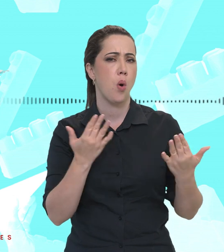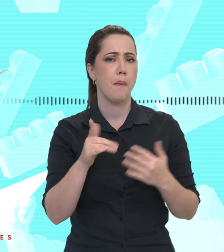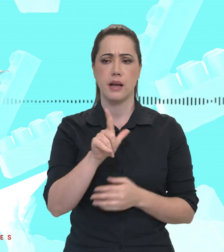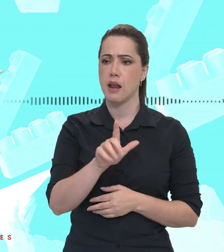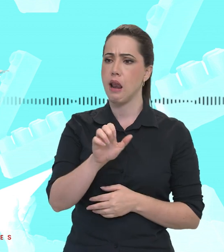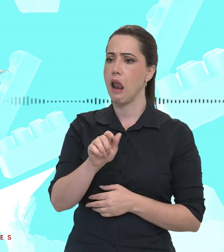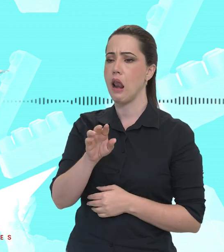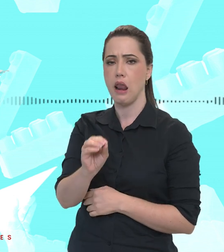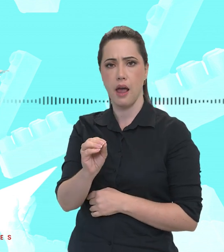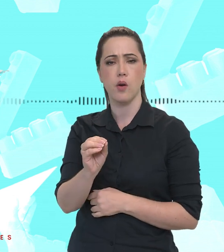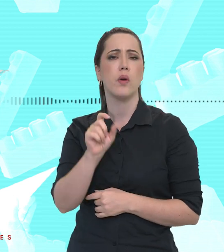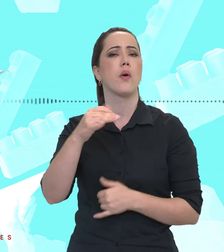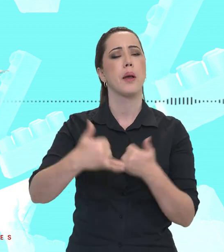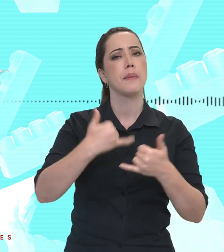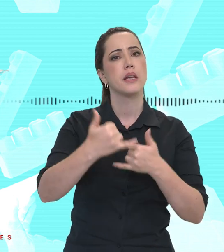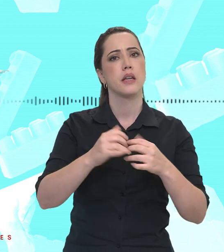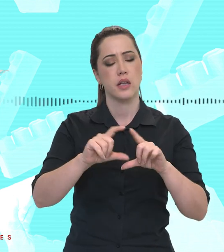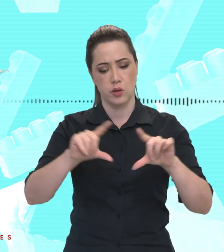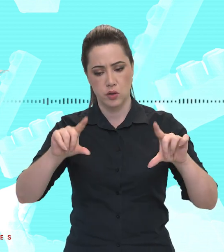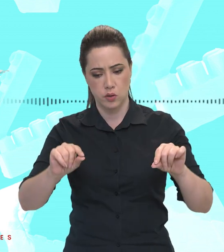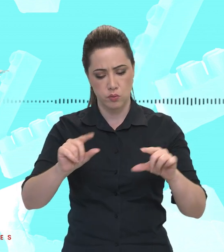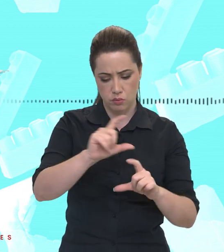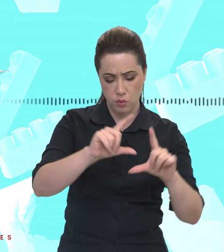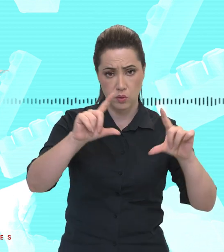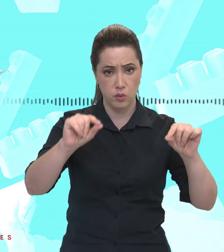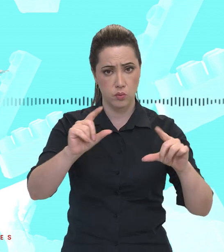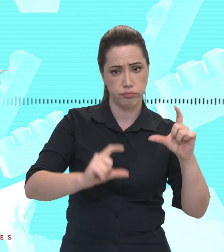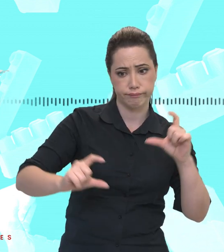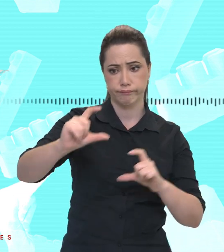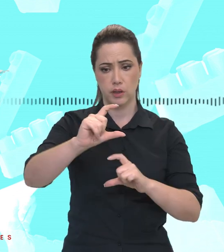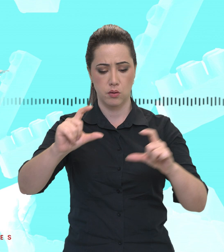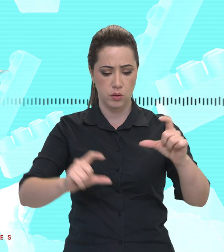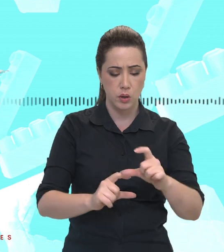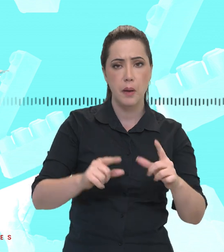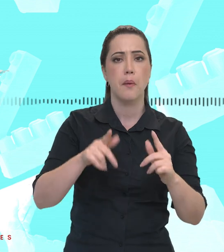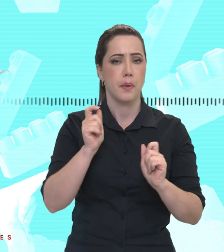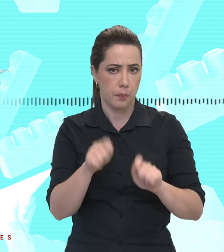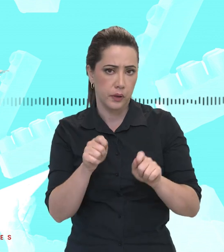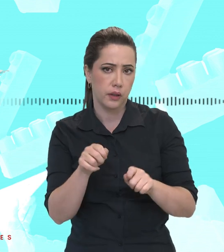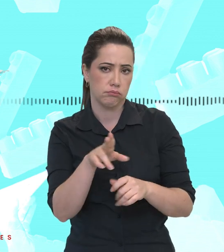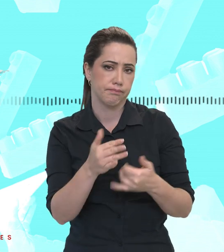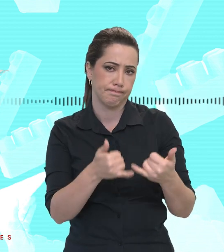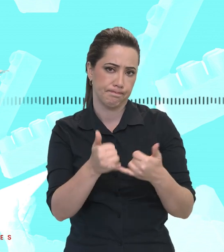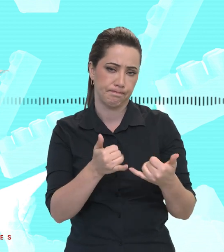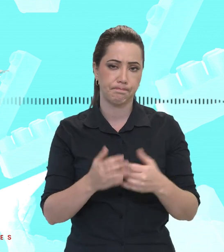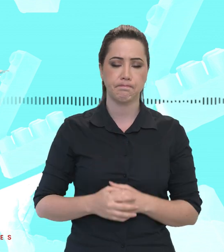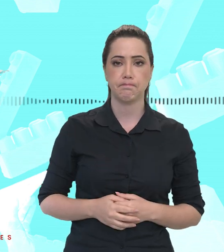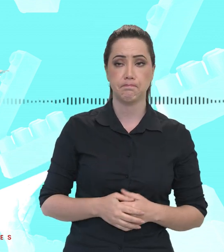[Leyberson] Quando digo LEGO, me refiro a qualquer brinquedo que tenha blocos de construção feitos de plástico, madeira ou outro material, independente de marca. Bem, vocês entenderam! [som anuncia fim da voz acelerada] 🎶